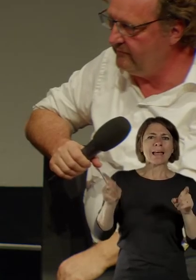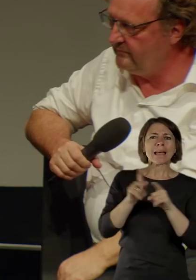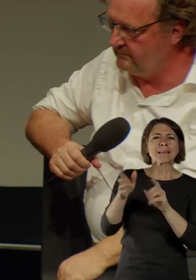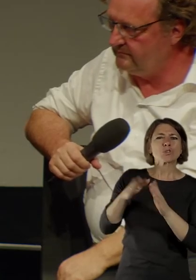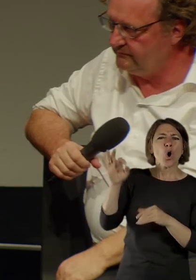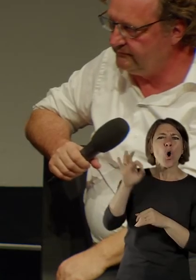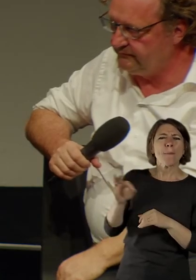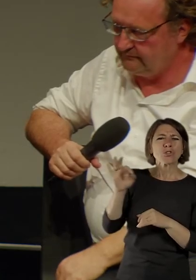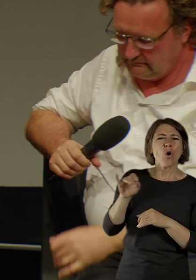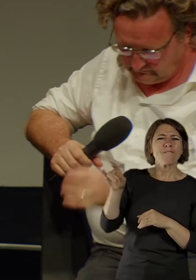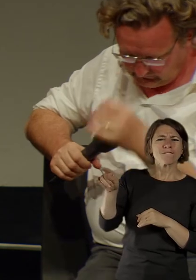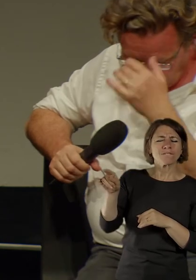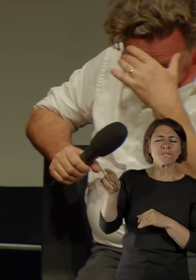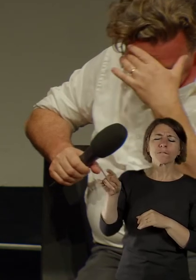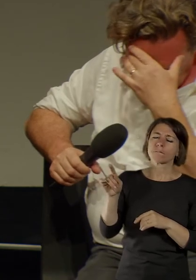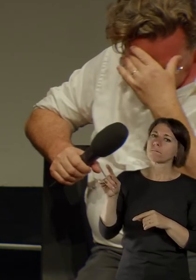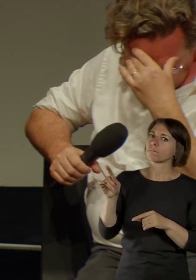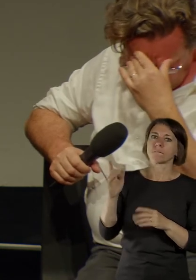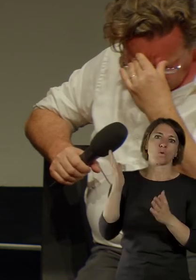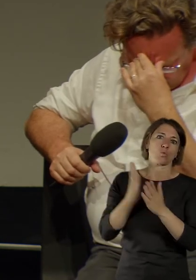dlouhodobě sledovaé podobné centrum,